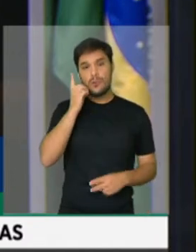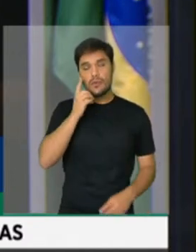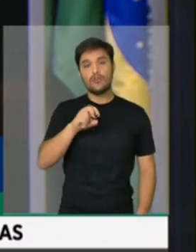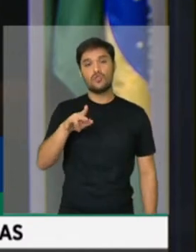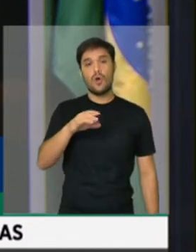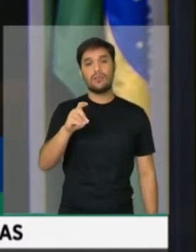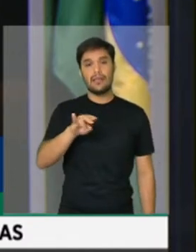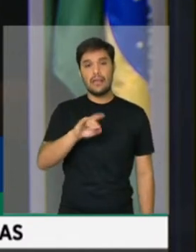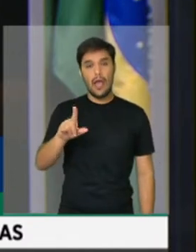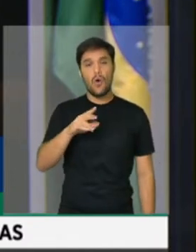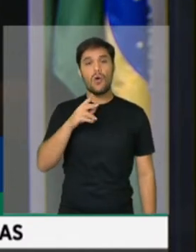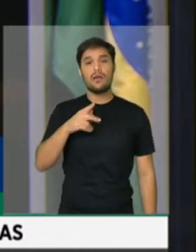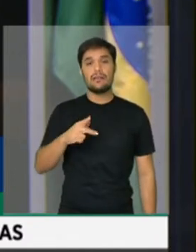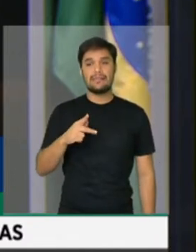EMENDAS N °. 11, 98, 144, E 187 DO DEPUTADO ANDRÉ